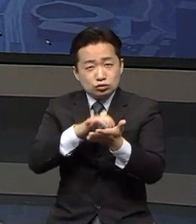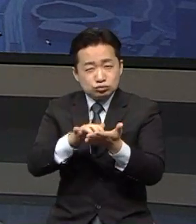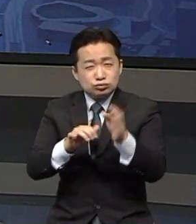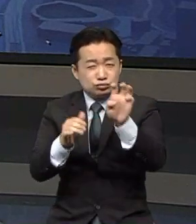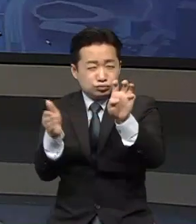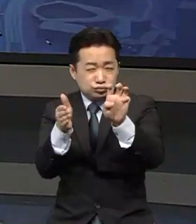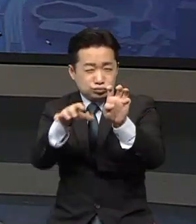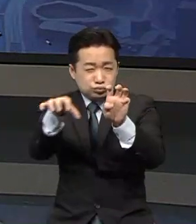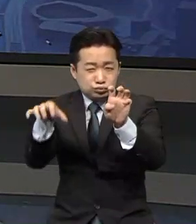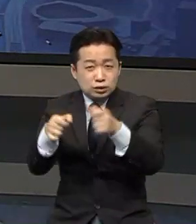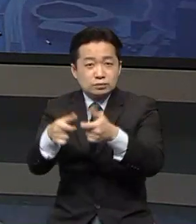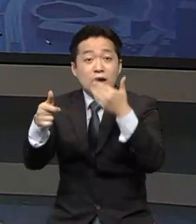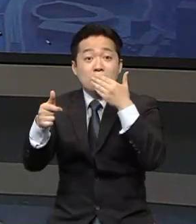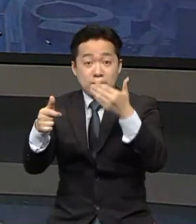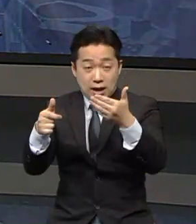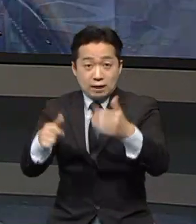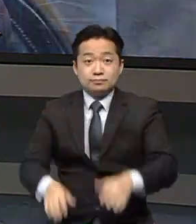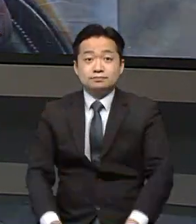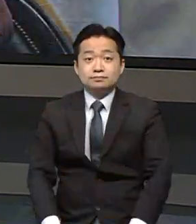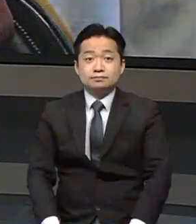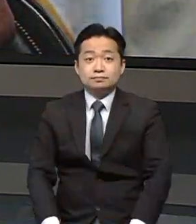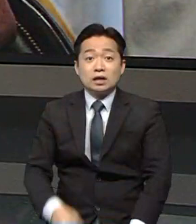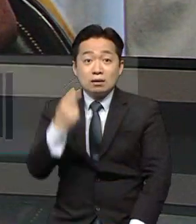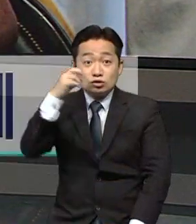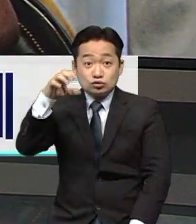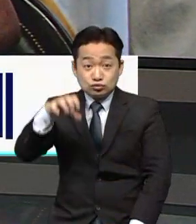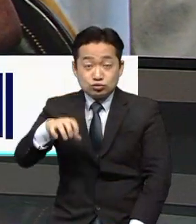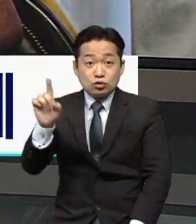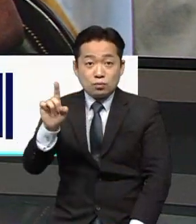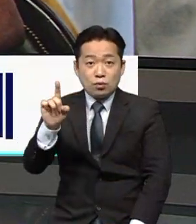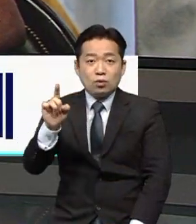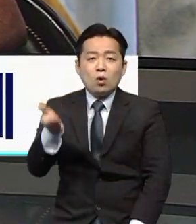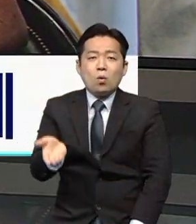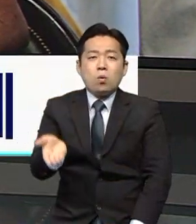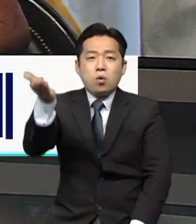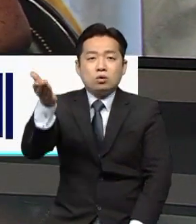늘어날 걸로 보입니다. 미국에선 지도층 인사들이 공개적으로